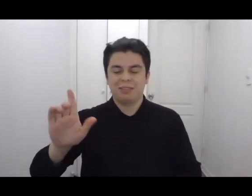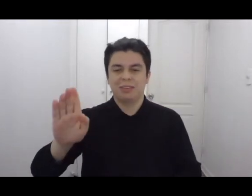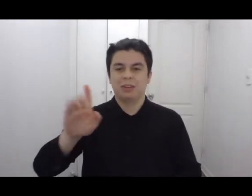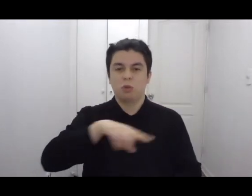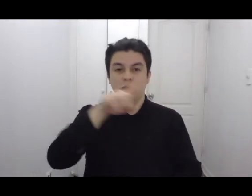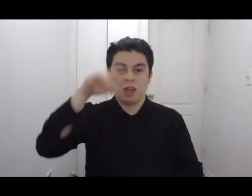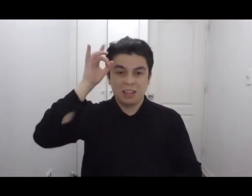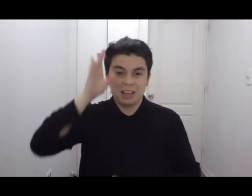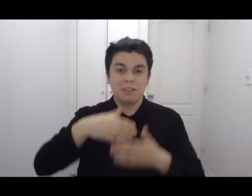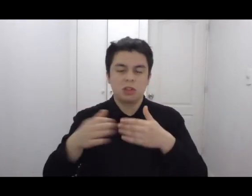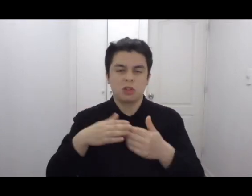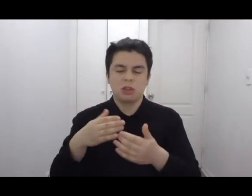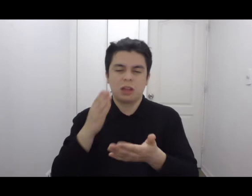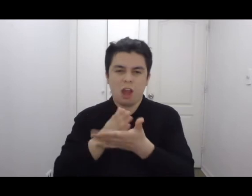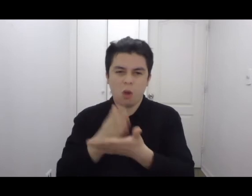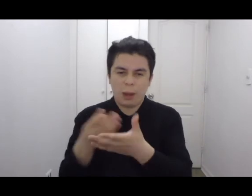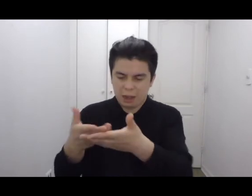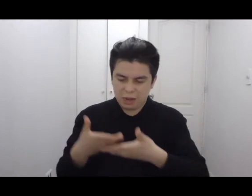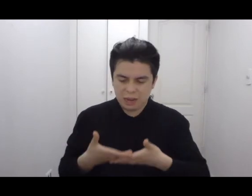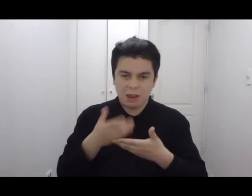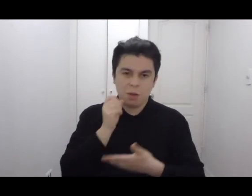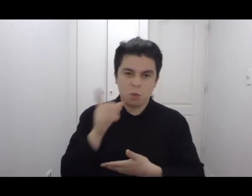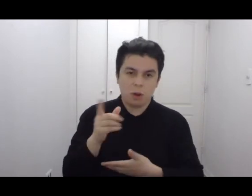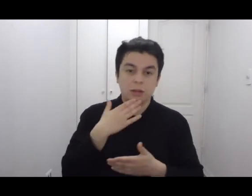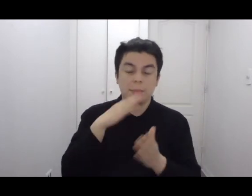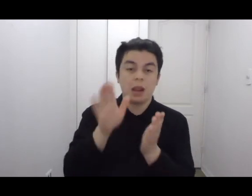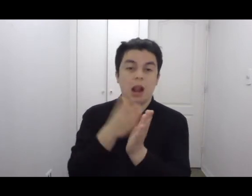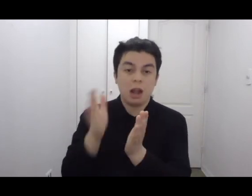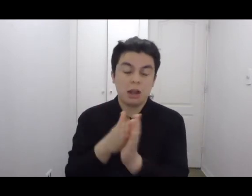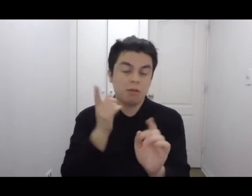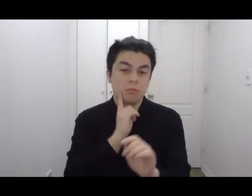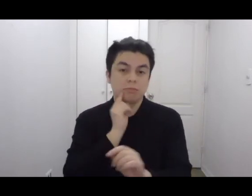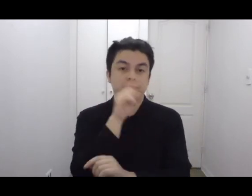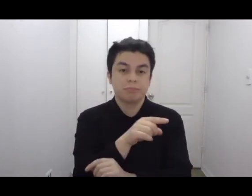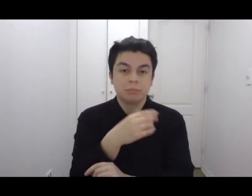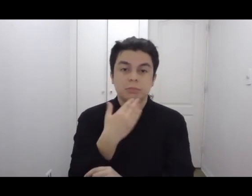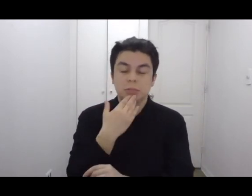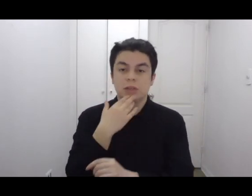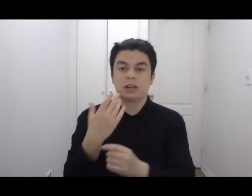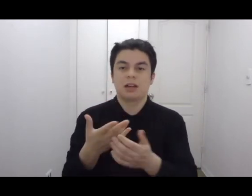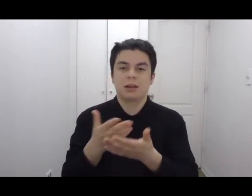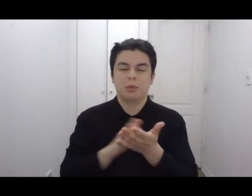le están dando sus hijos en sus lugares de educación, hay libros al respecto está